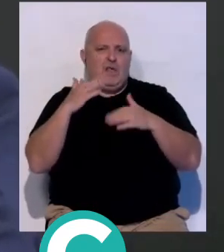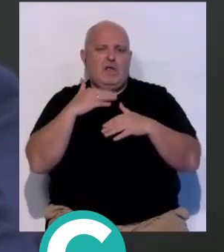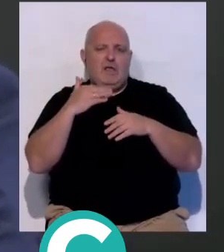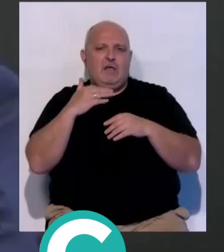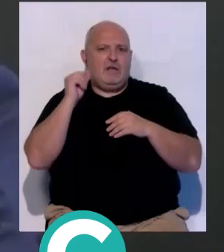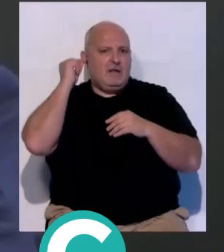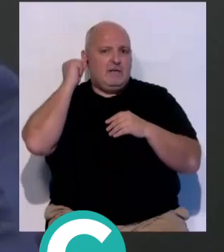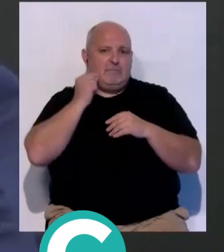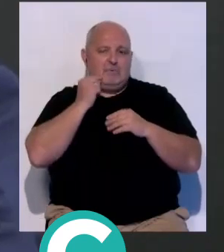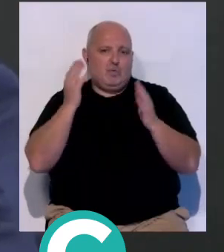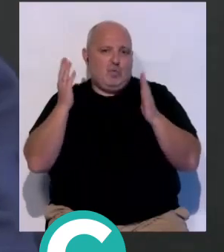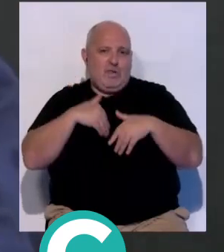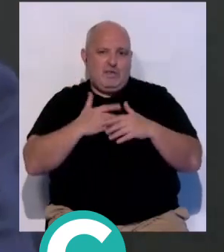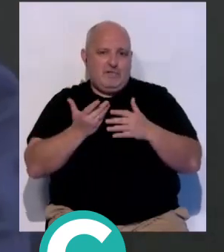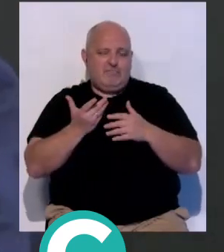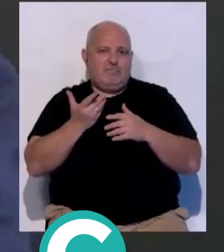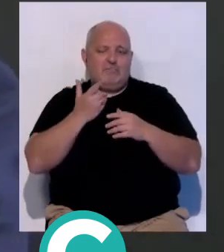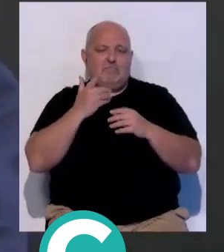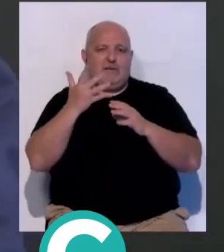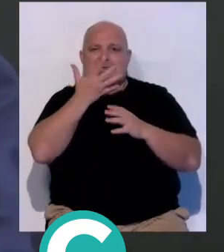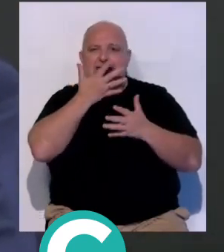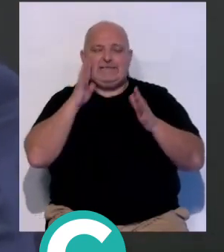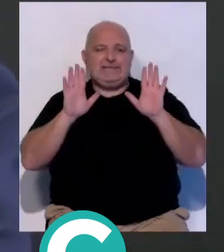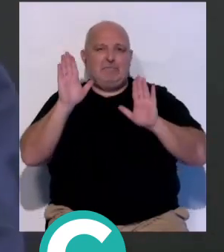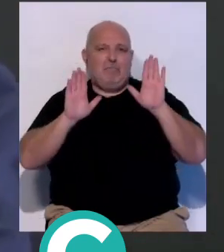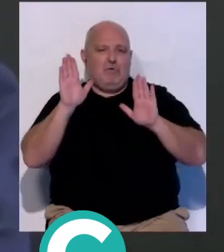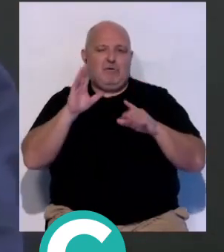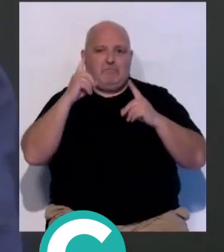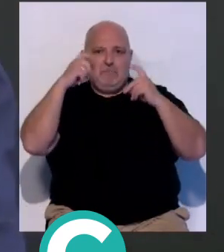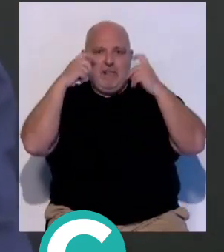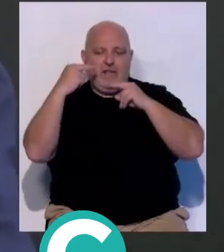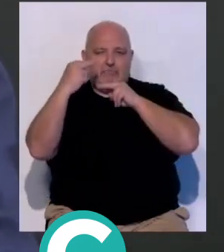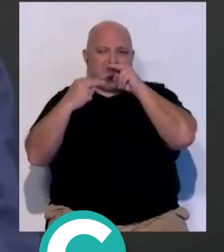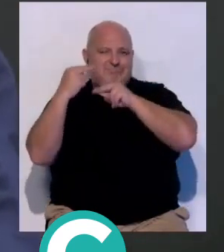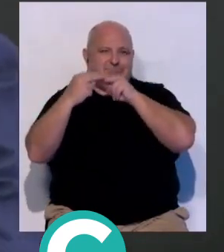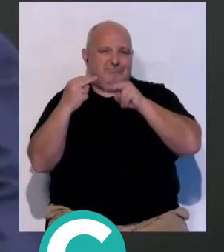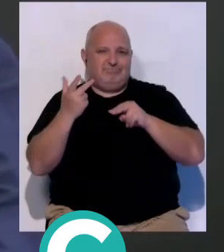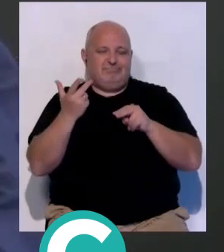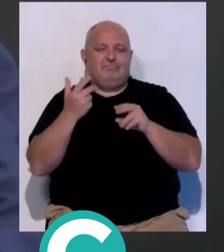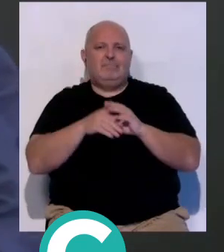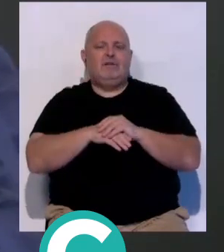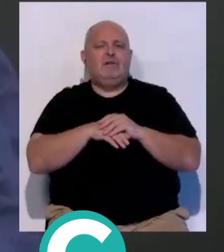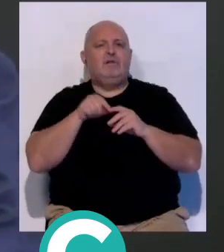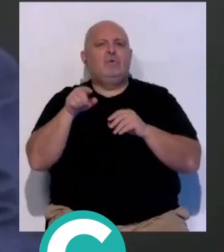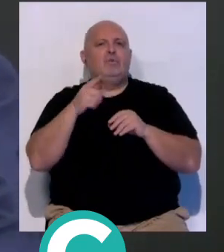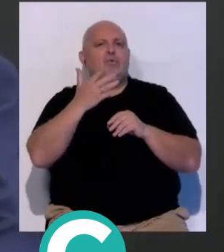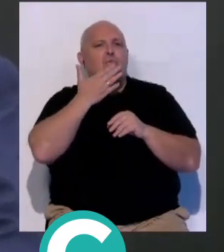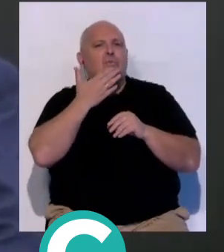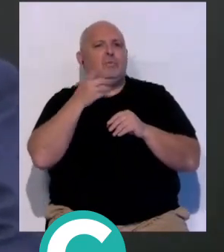O sea que era todo por gesto miradas y demás Pero cómo interactuará tu interactuación con